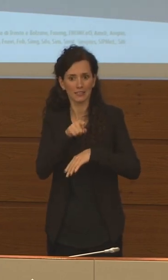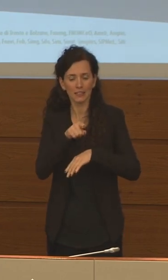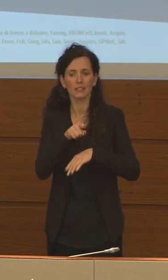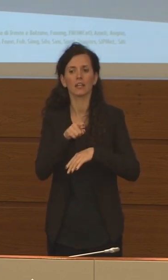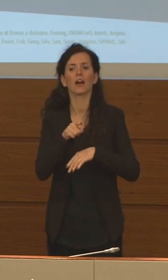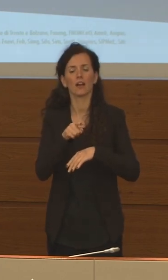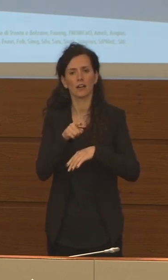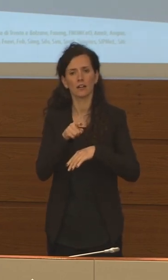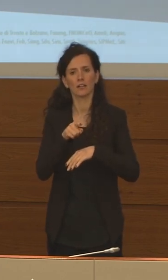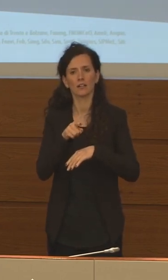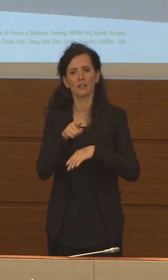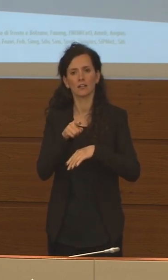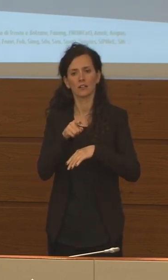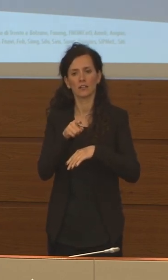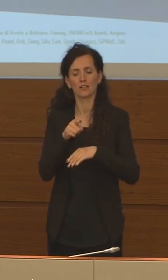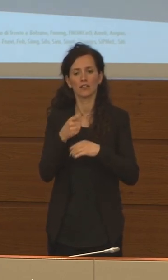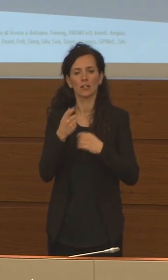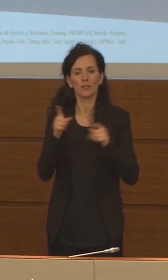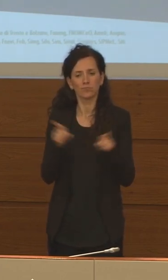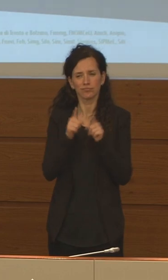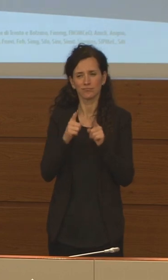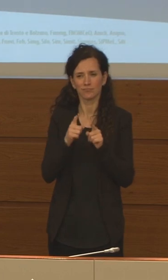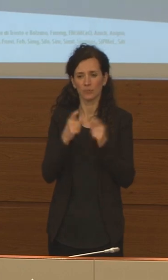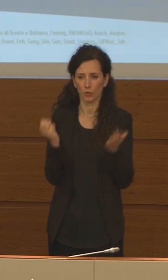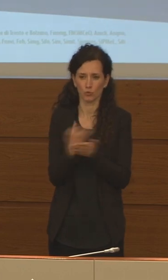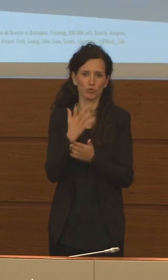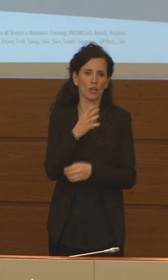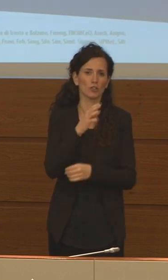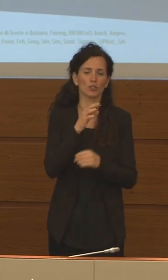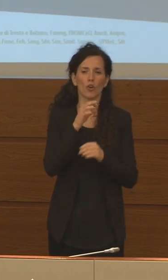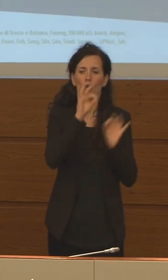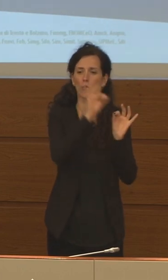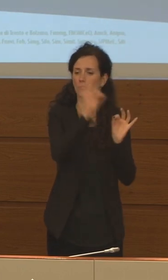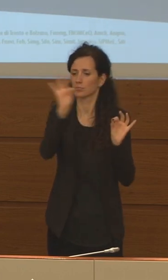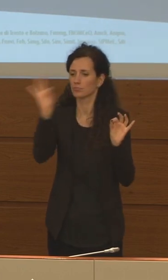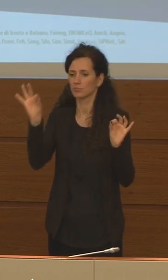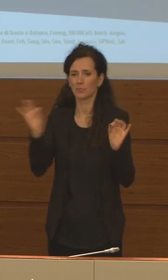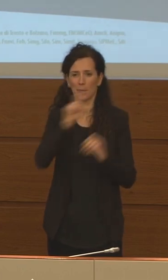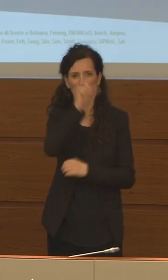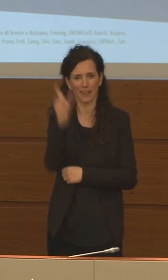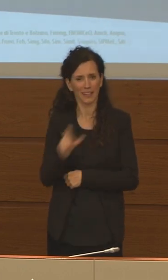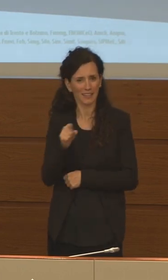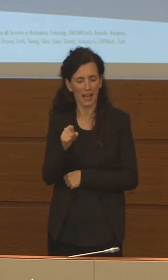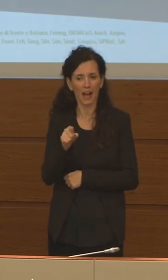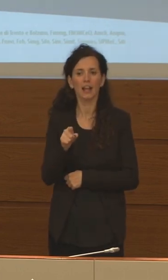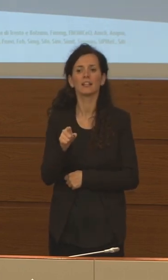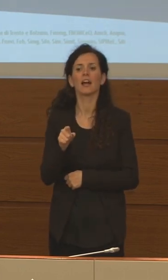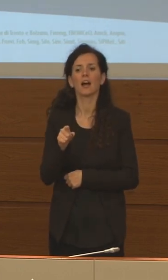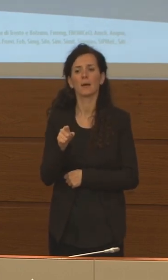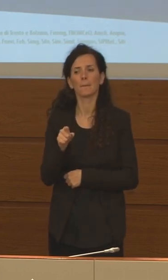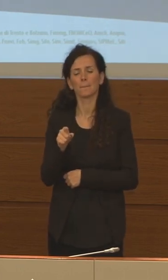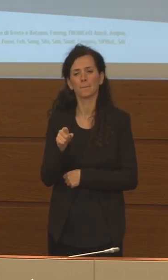applicate in alcune zone e che probabilmente andranno anche estese è